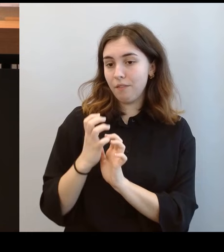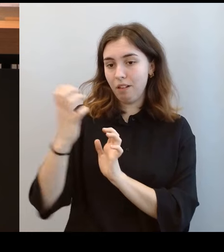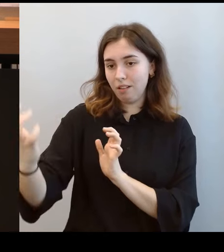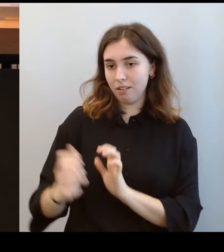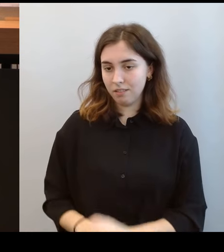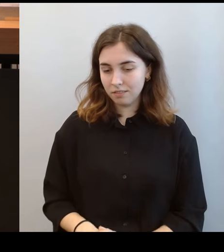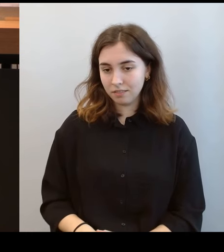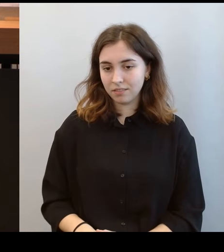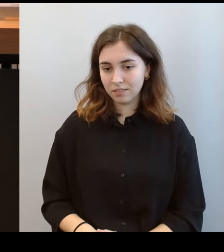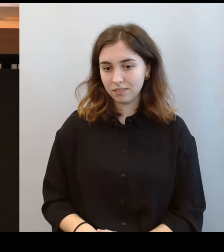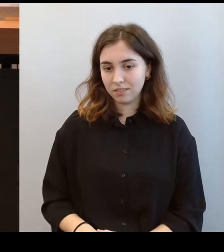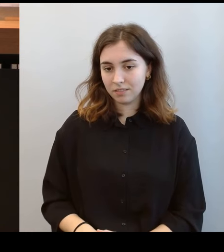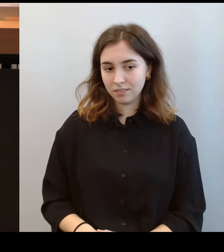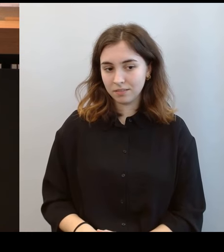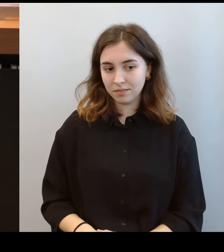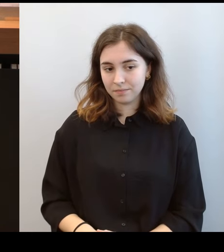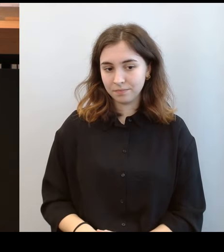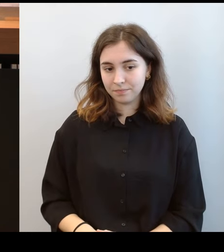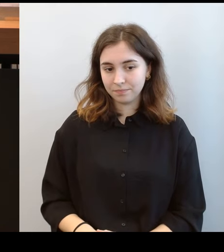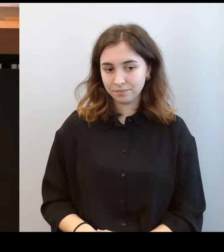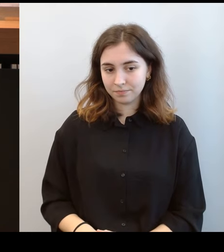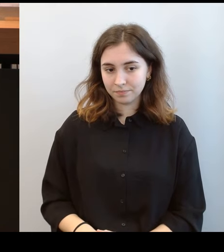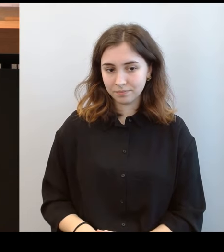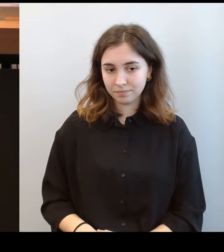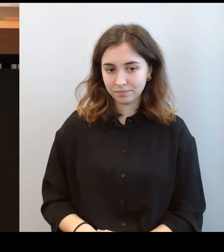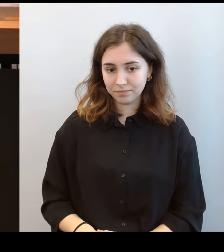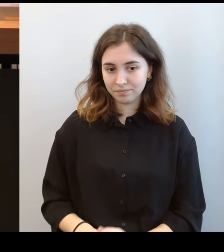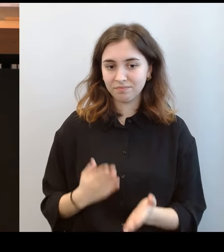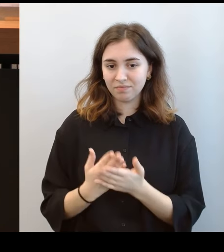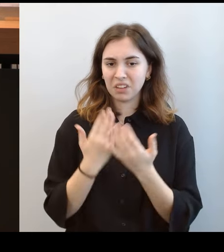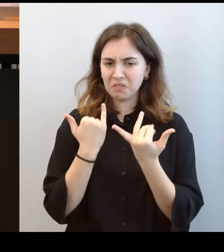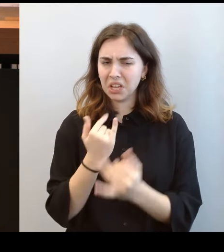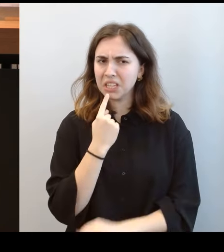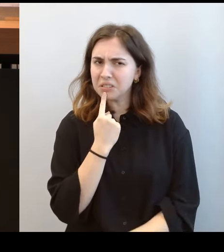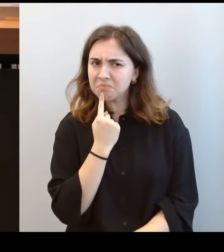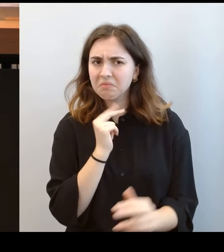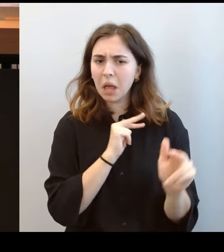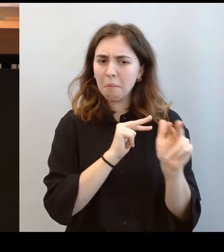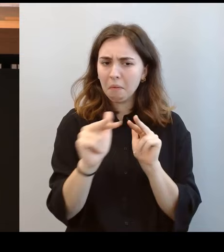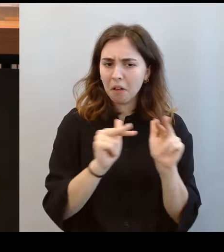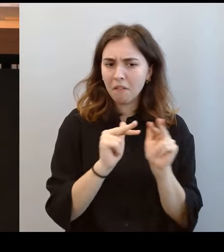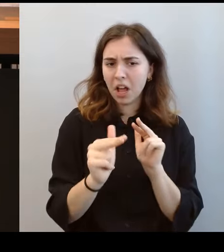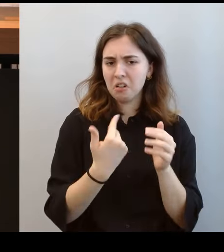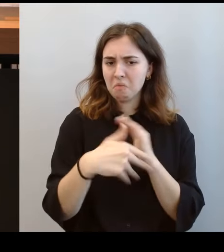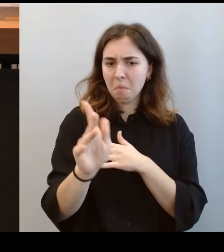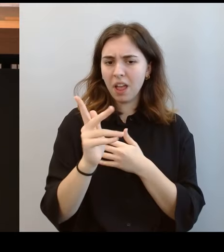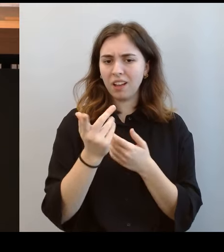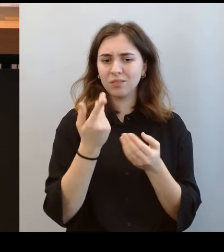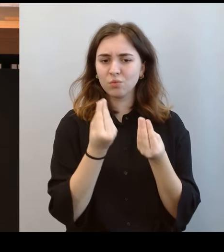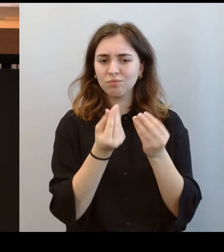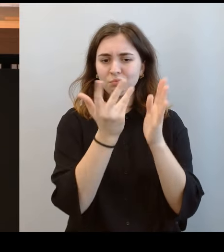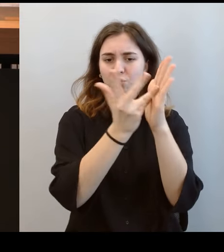Wozu beschäftigen wir unsere Verwaltung mit absurden bürokratischen Prüfungen? Sie müssen diese Anträge aufwendig